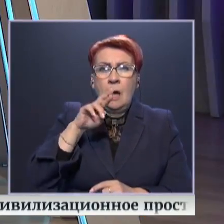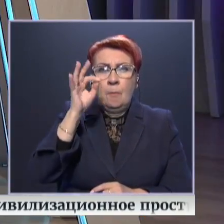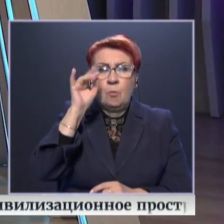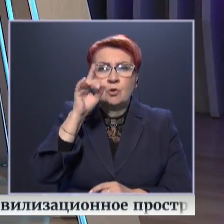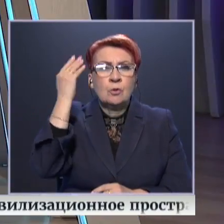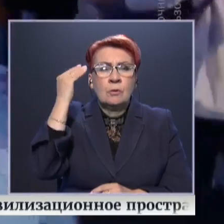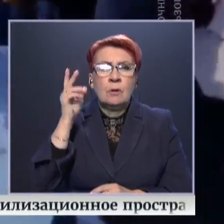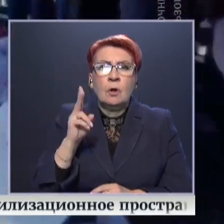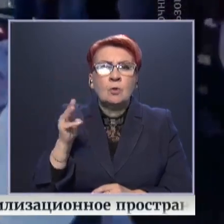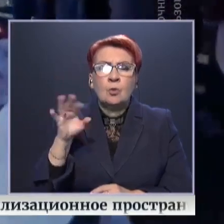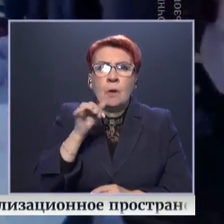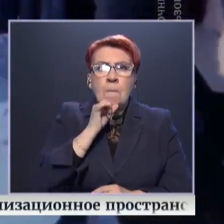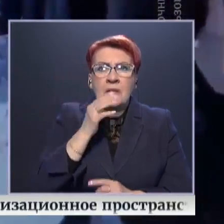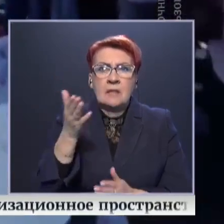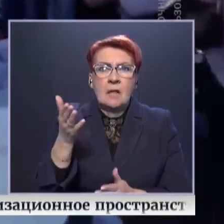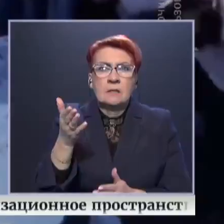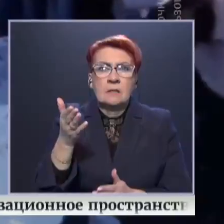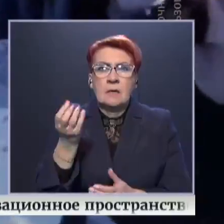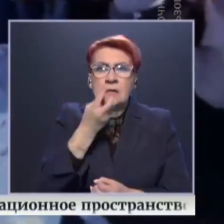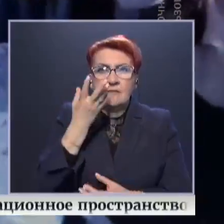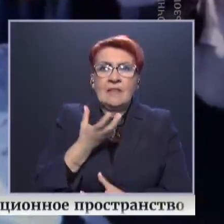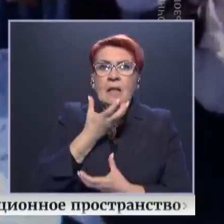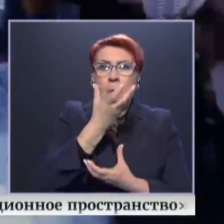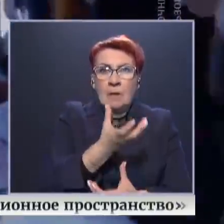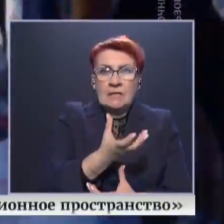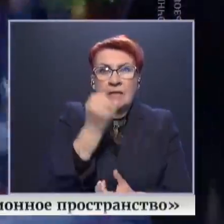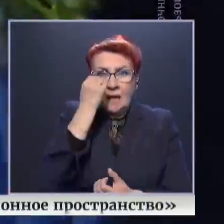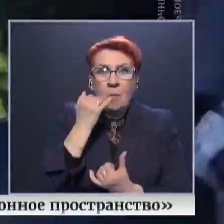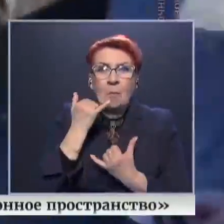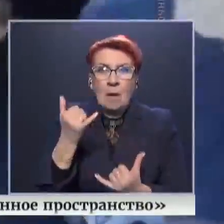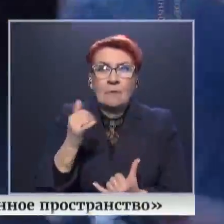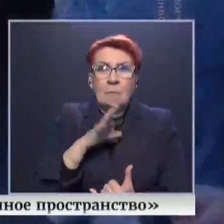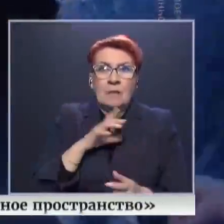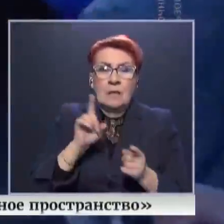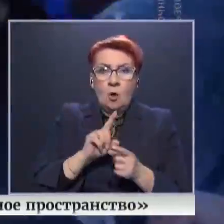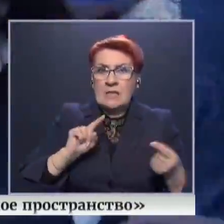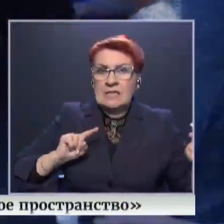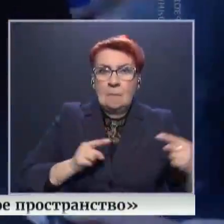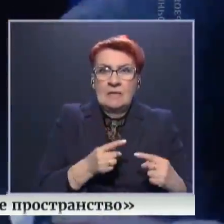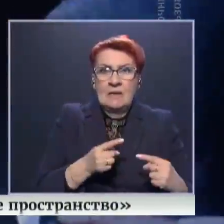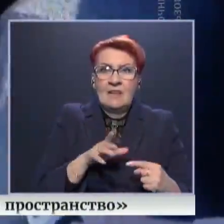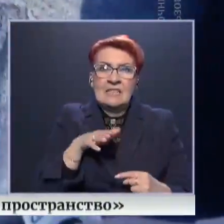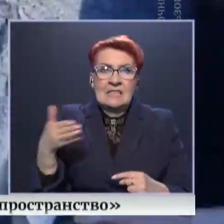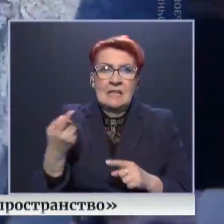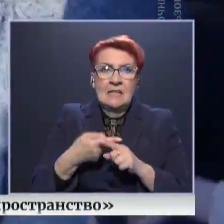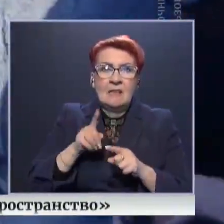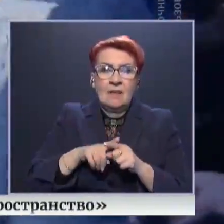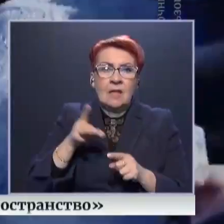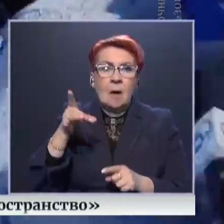даже пытался принести цветы и было такое сопротивление со стороны вот всей этой проукраинской публики